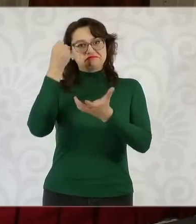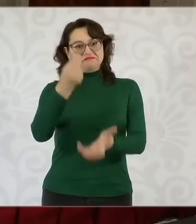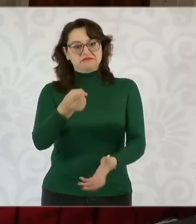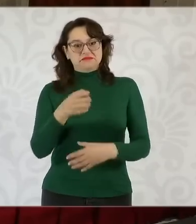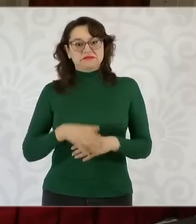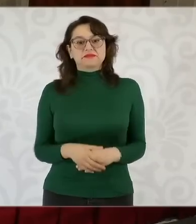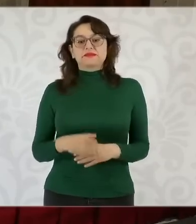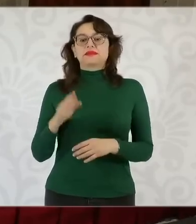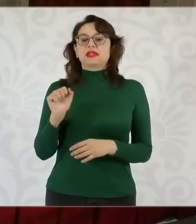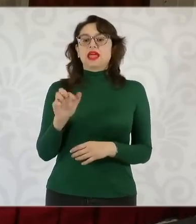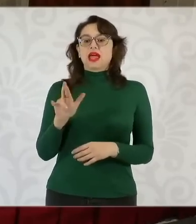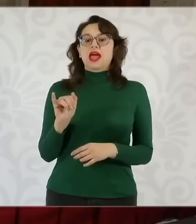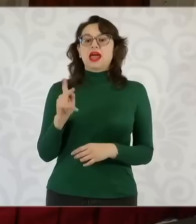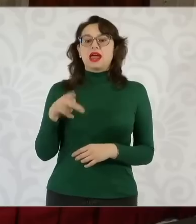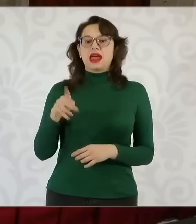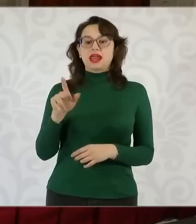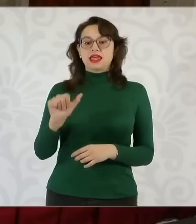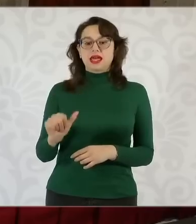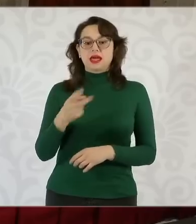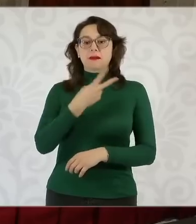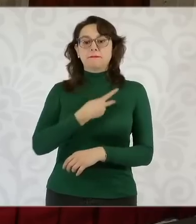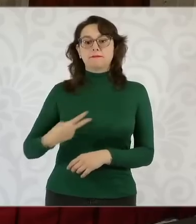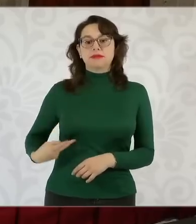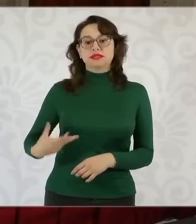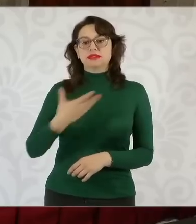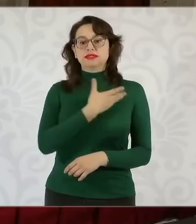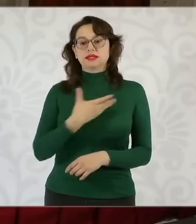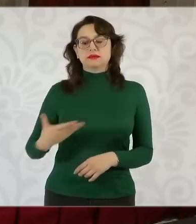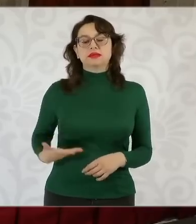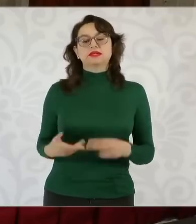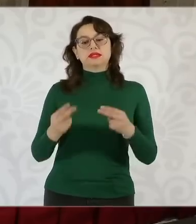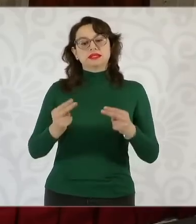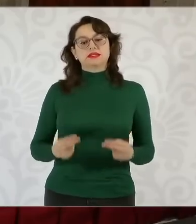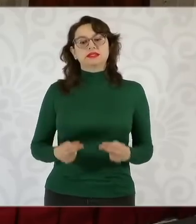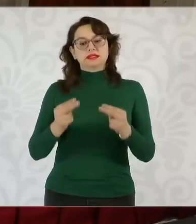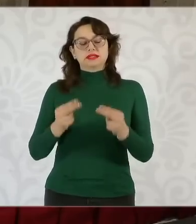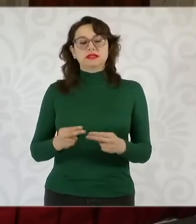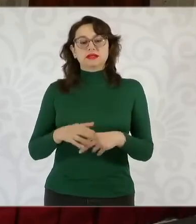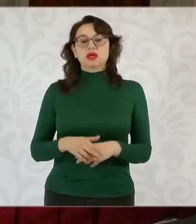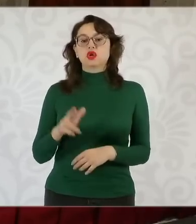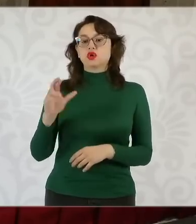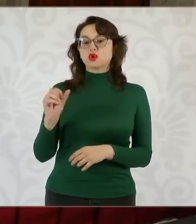Díaz villafranca que es vicepresidenta de mercadotecnia y Roberto rivapalacio director